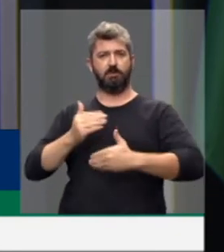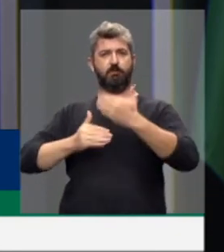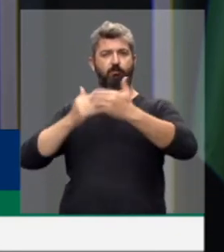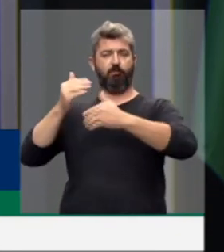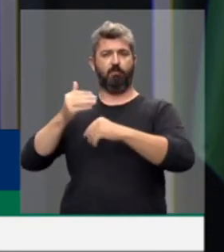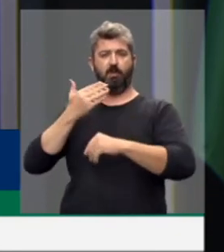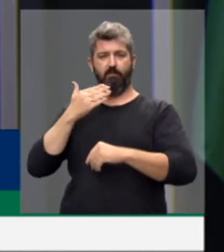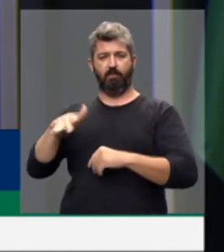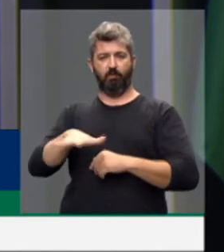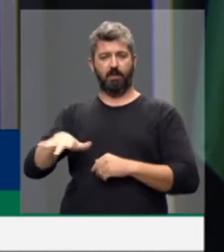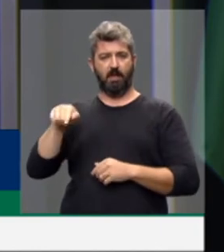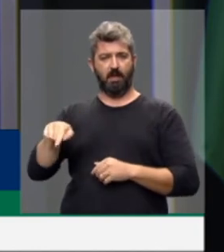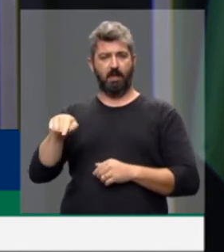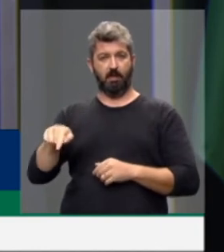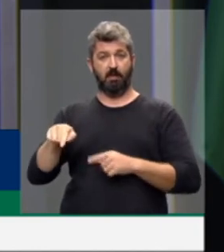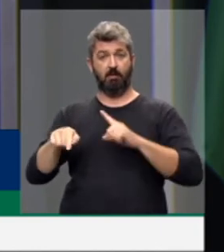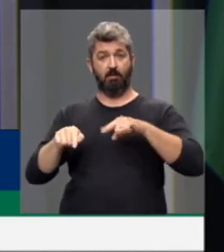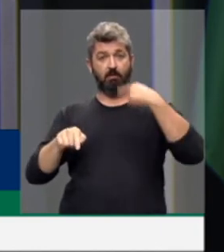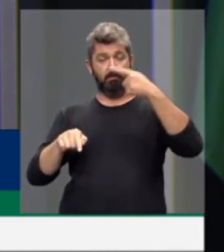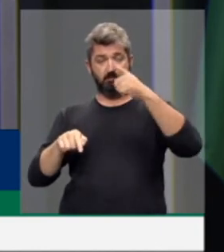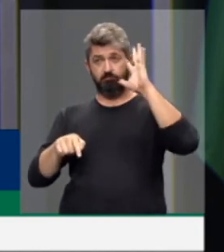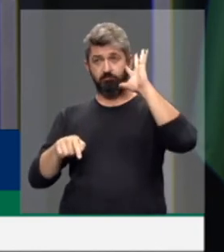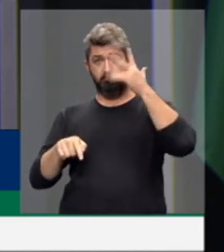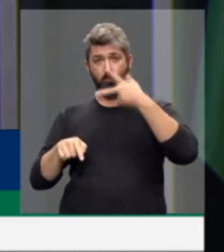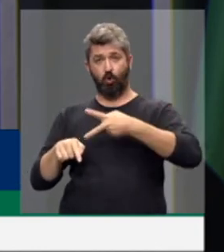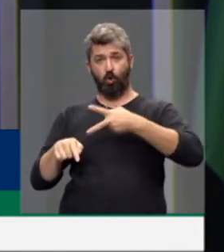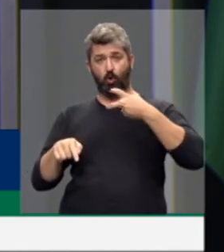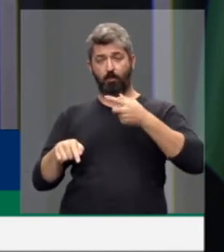ENERGIAS RENOVÁVEIS EM ESPECIAL ENERGIA SOLAR, E TEVE UM ÓTIMO DESENVOLVIMENTO PARA